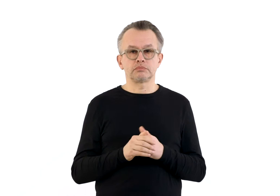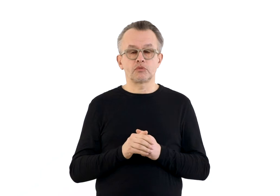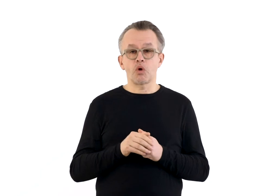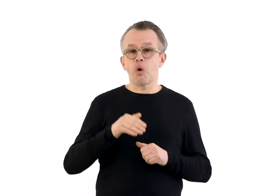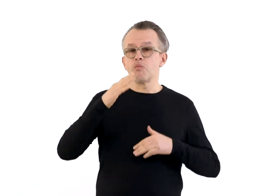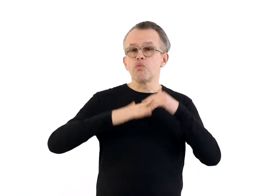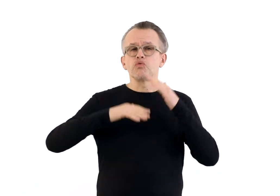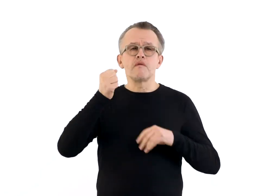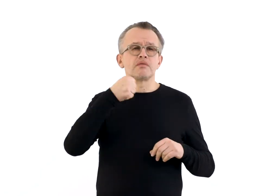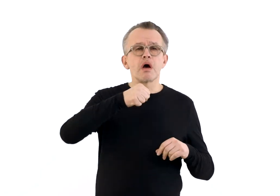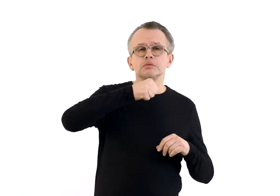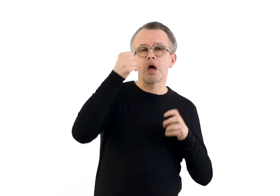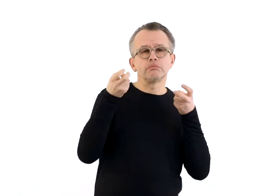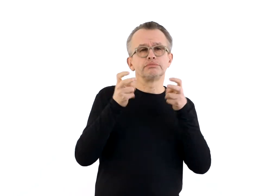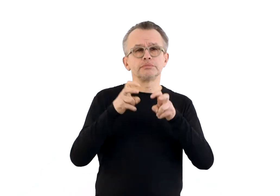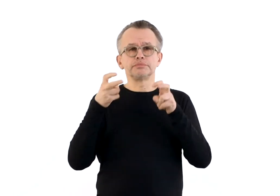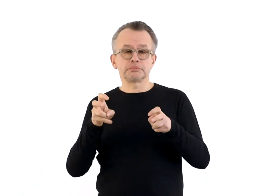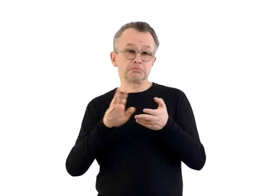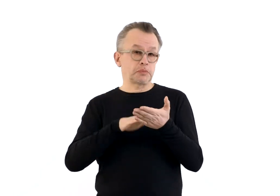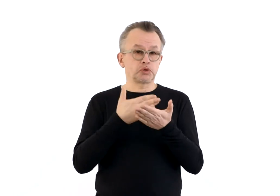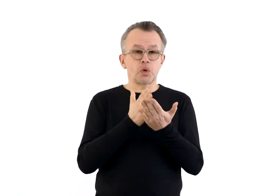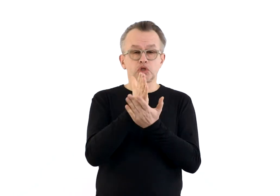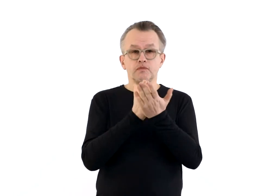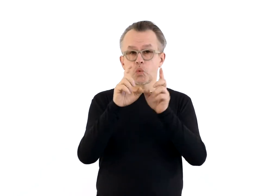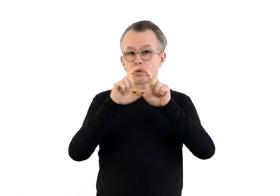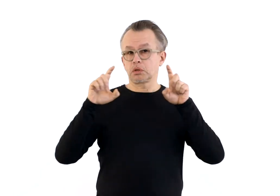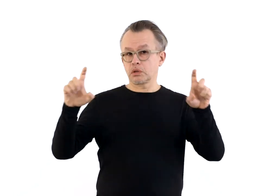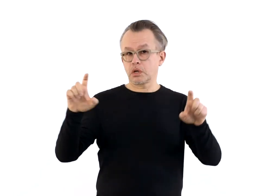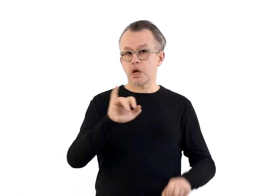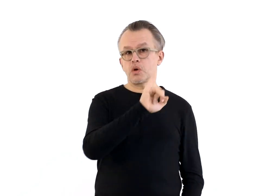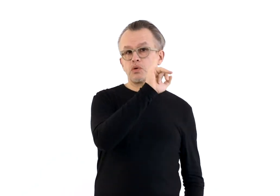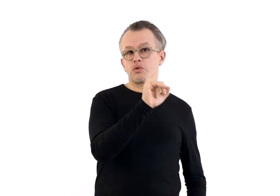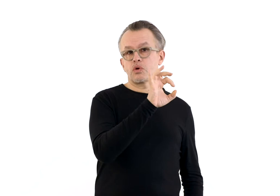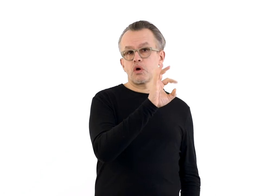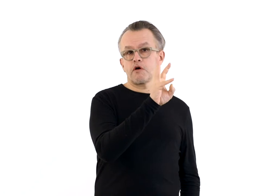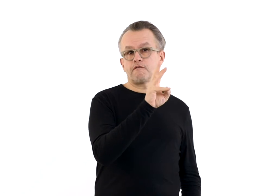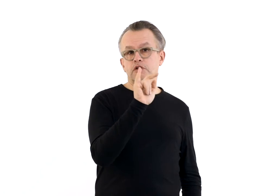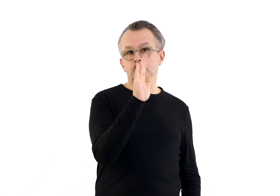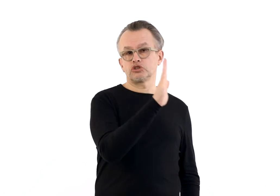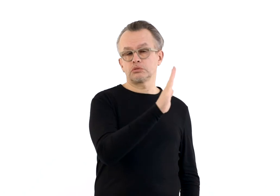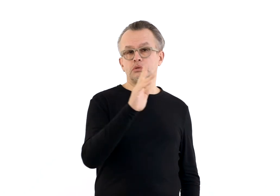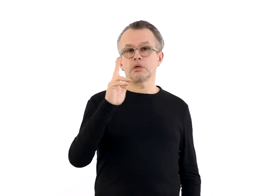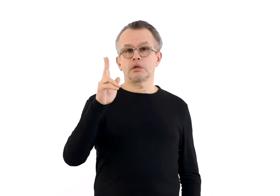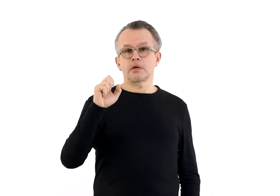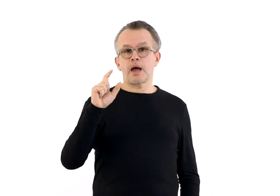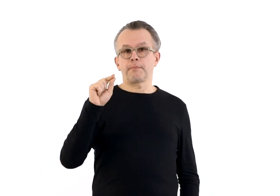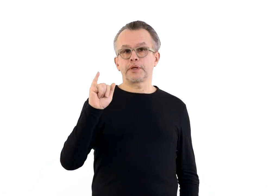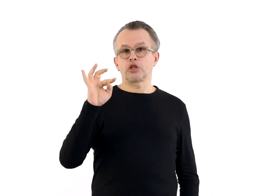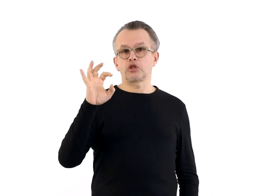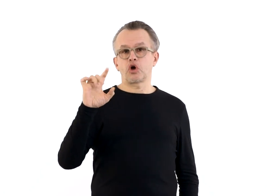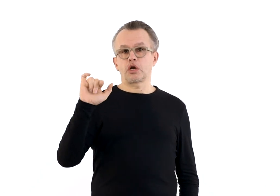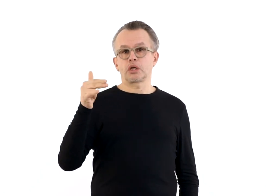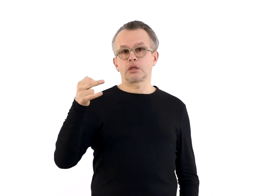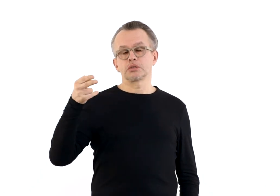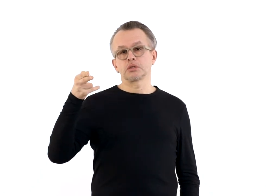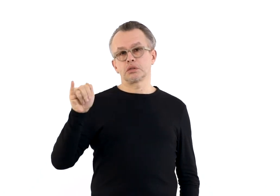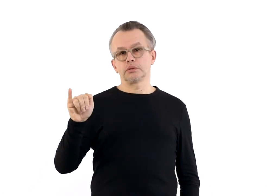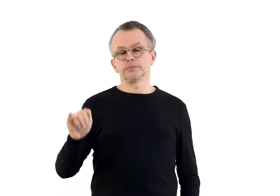Powstały najstarsze budowle, np. świątynia Jowisza Kapitolińskiego.